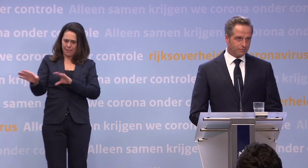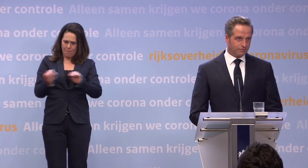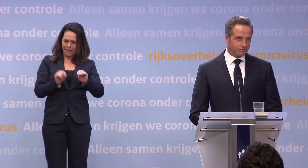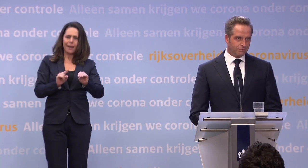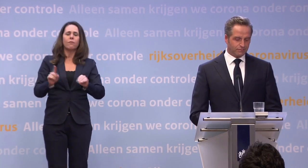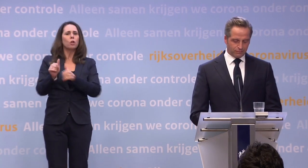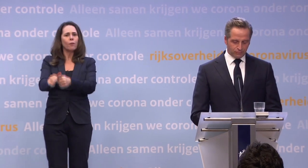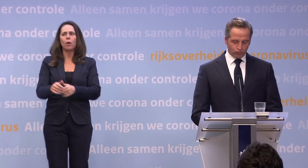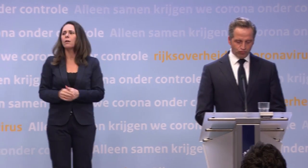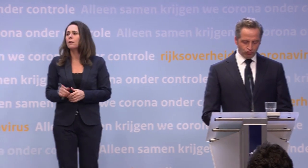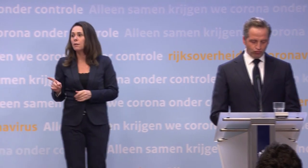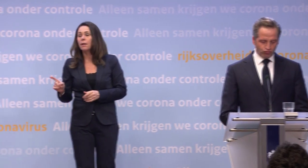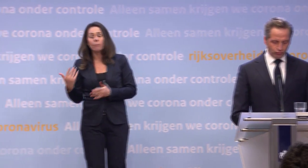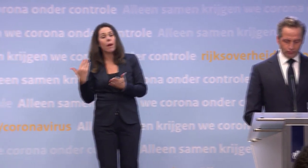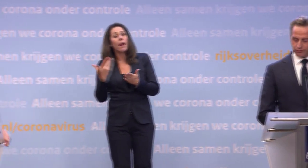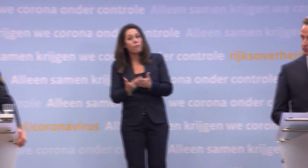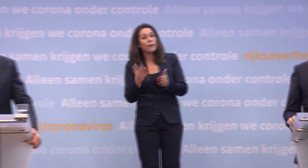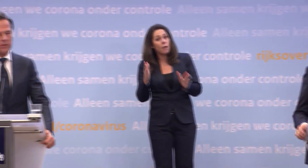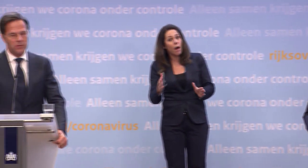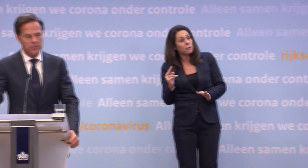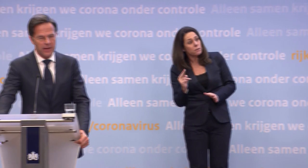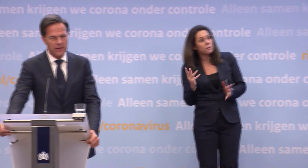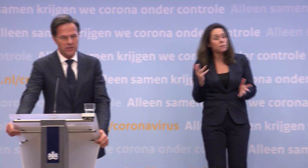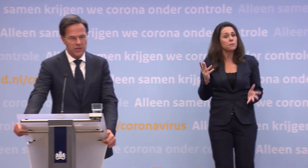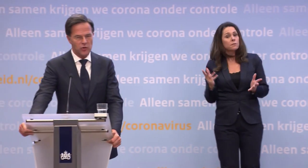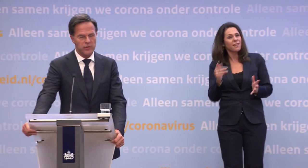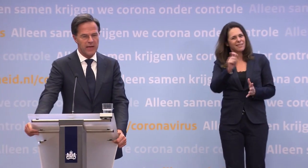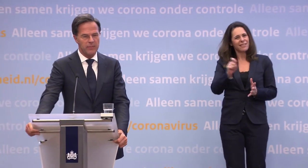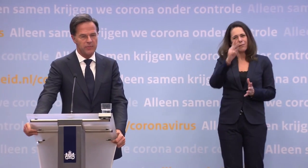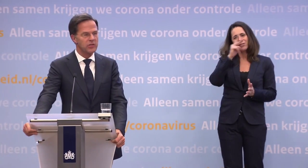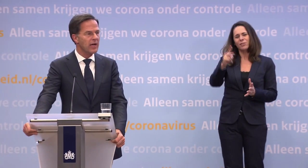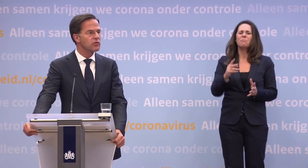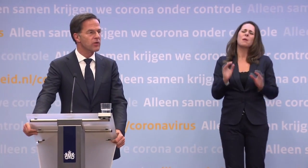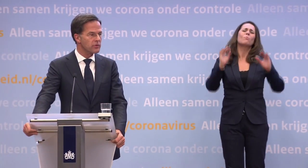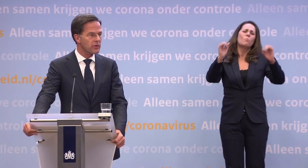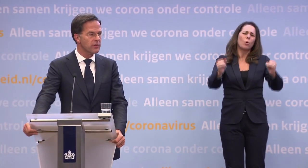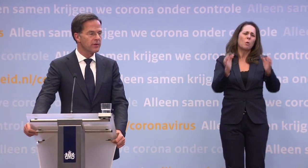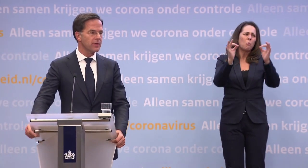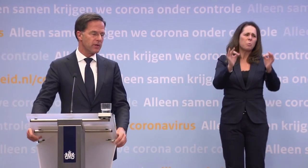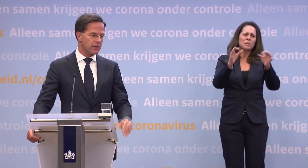Ja, die hebben wel enig effect gehad als je de cijfers bekijkt... ...maar het is lastig om dat er helemaal precies uit te sleutelen.